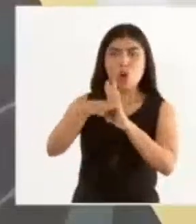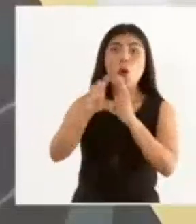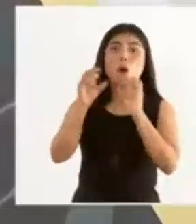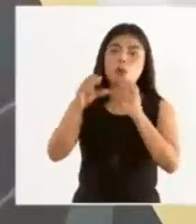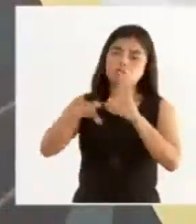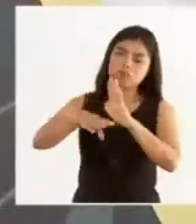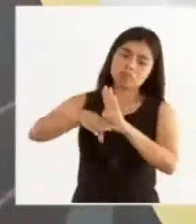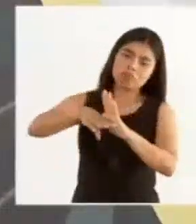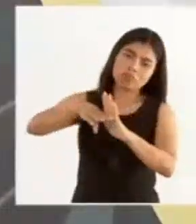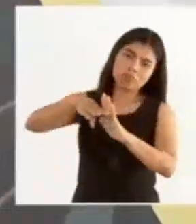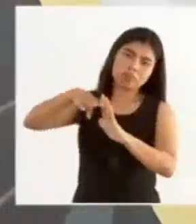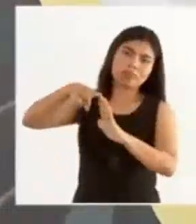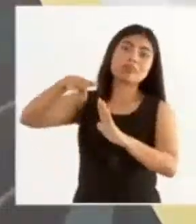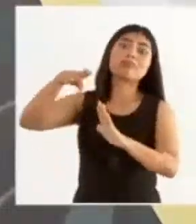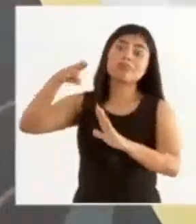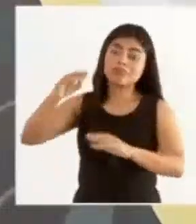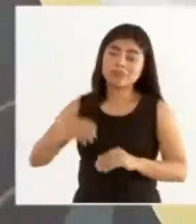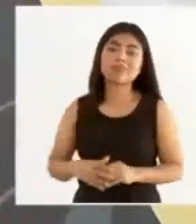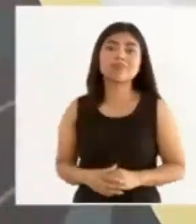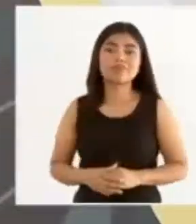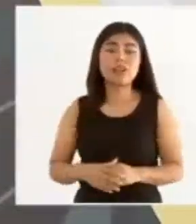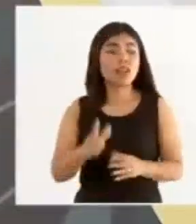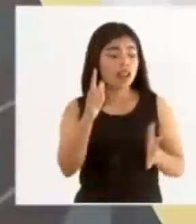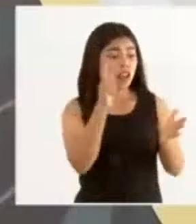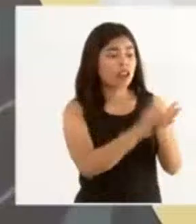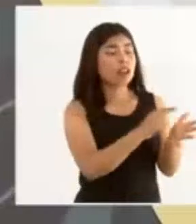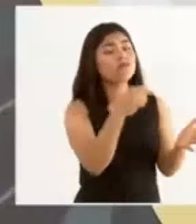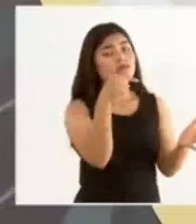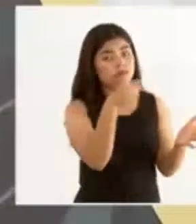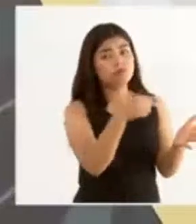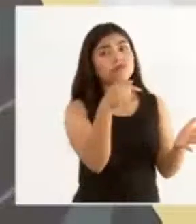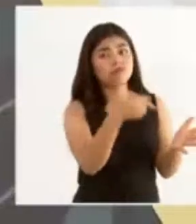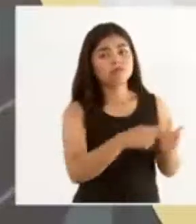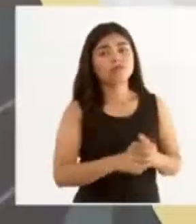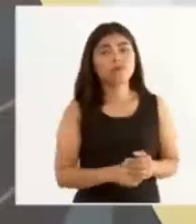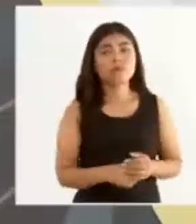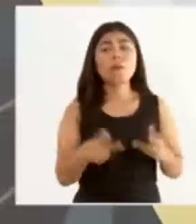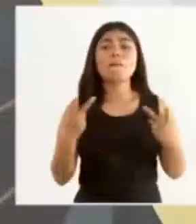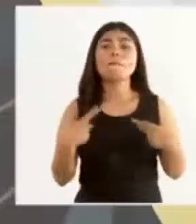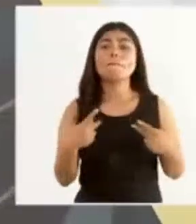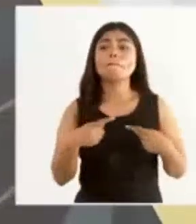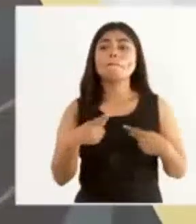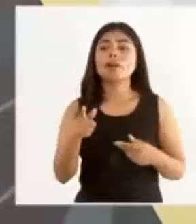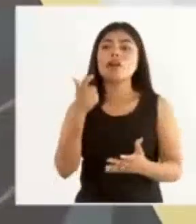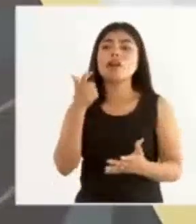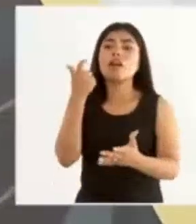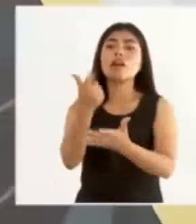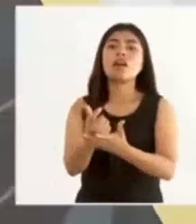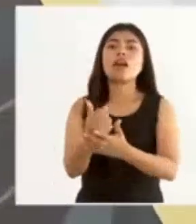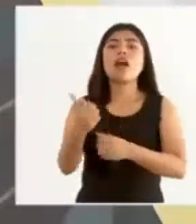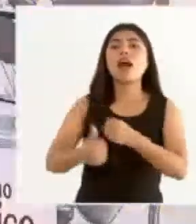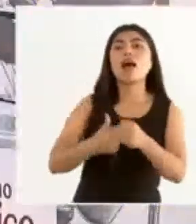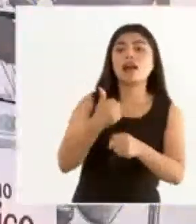para menos. Hoy está en la Constitución que el salario debe ir aumentando en términos reales